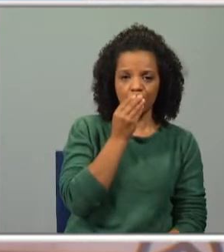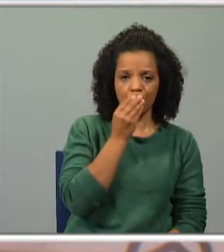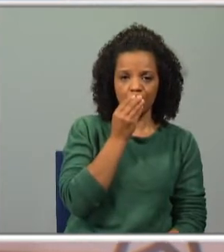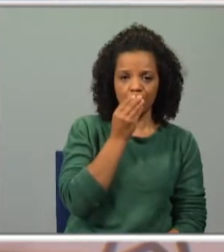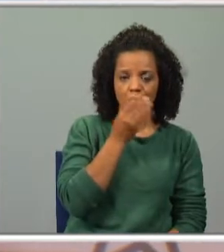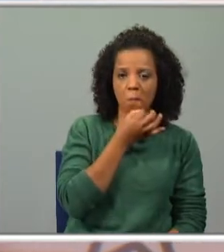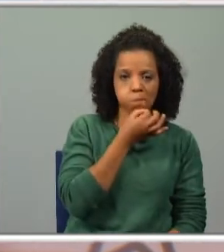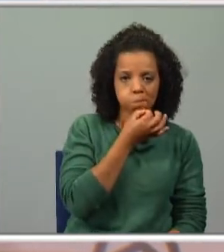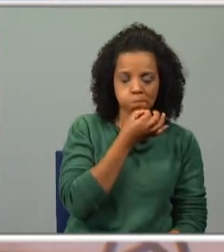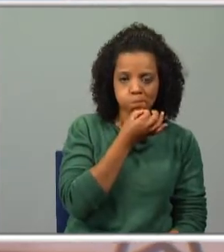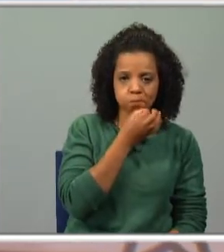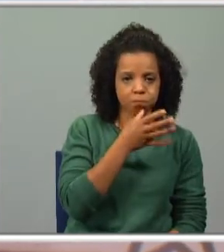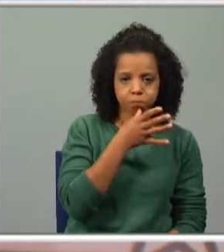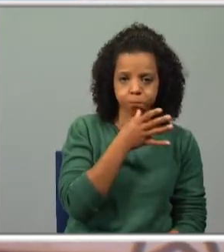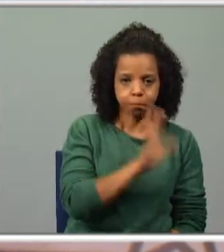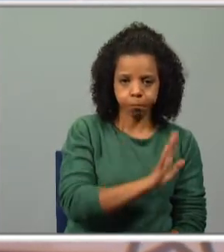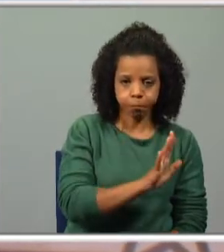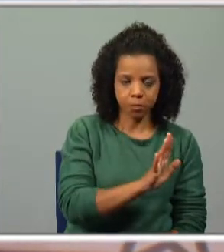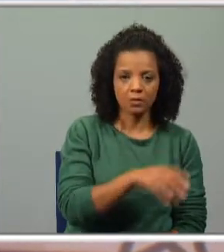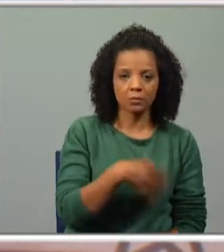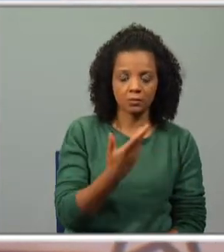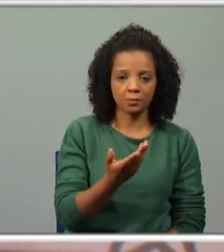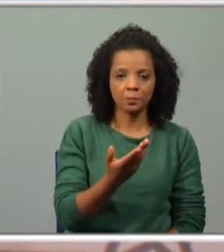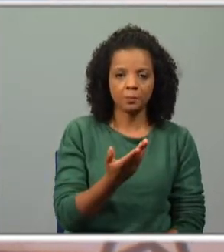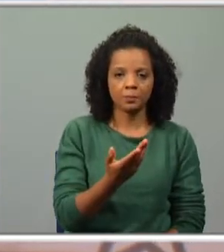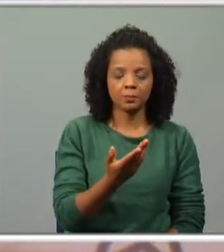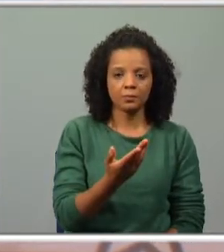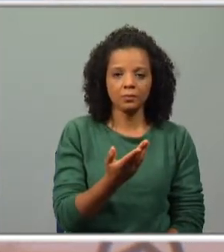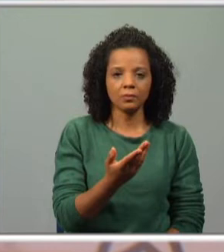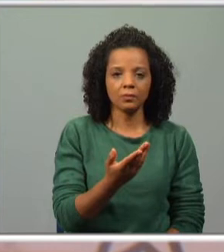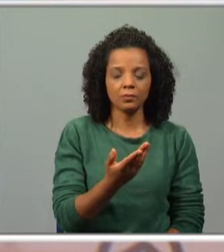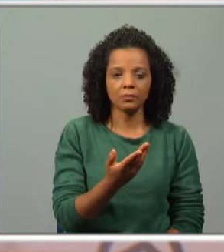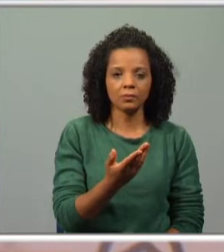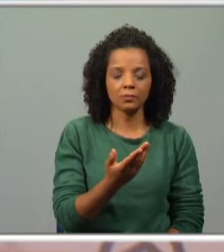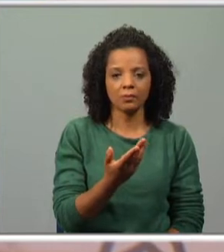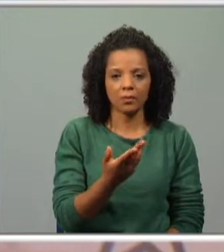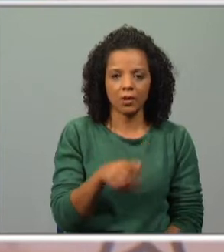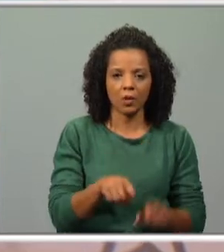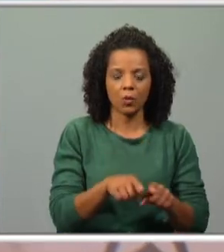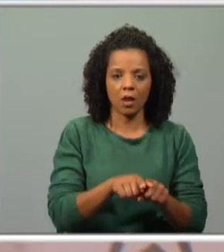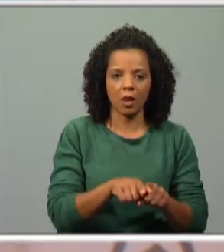palavras não dizia nada a sua a sua atividade a sua proatividade 話沒有說什麼你的活動 你的主動性